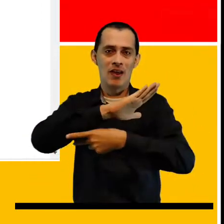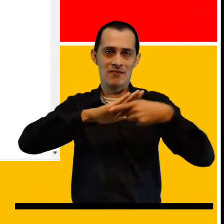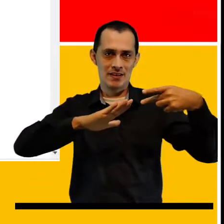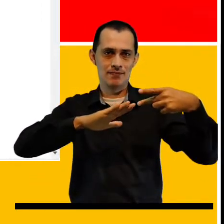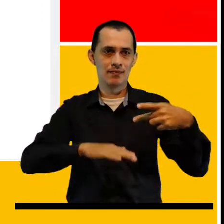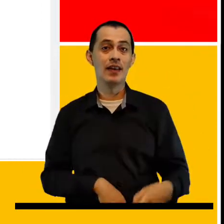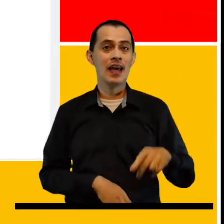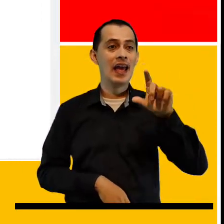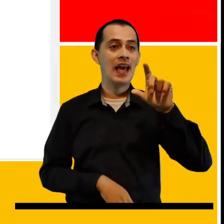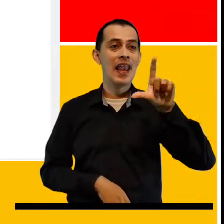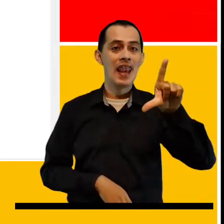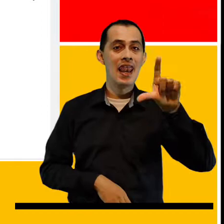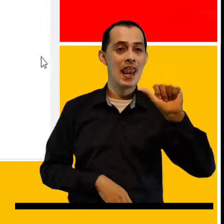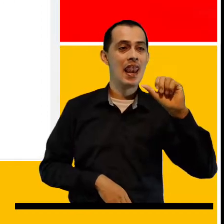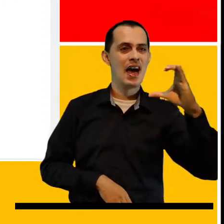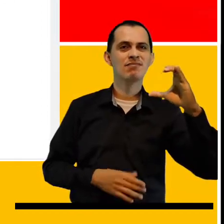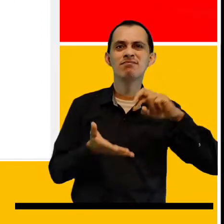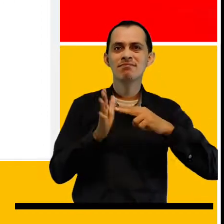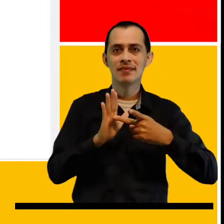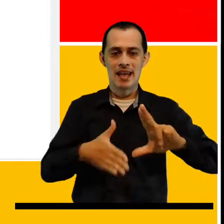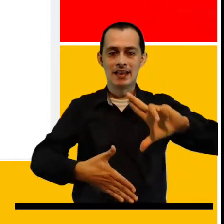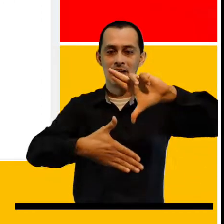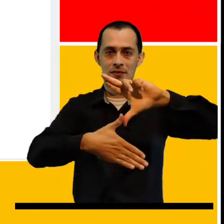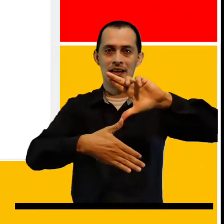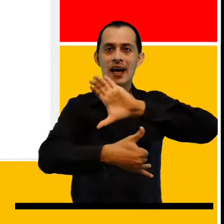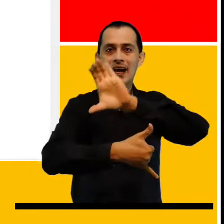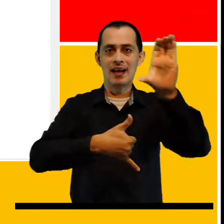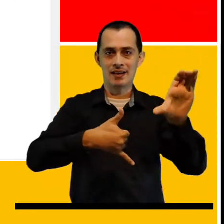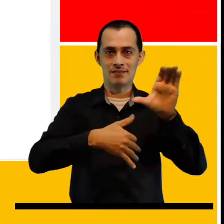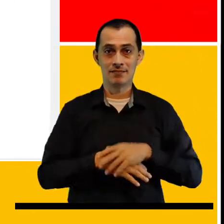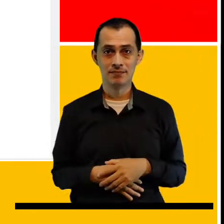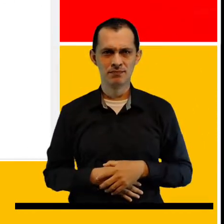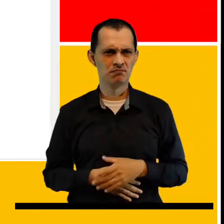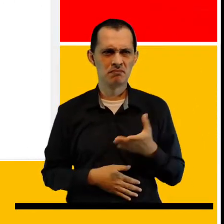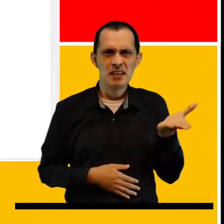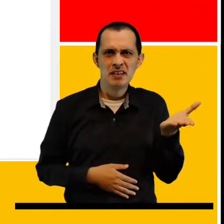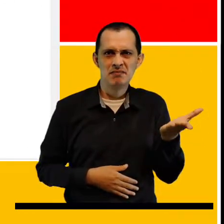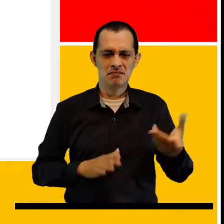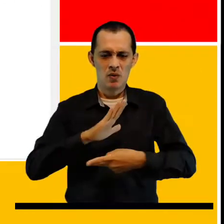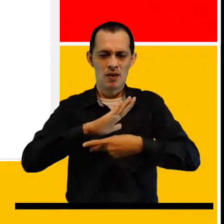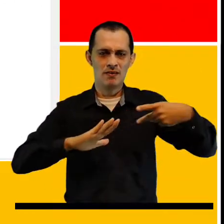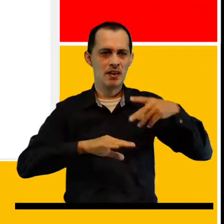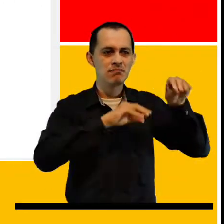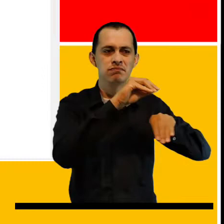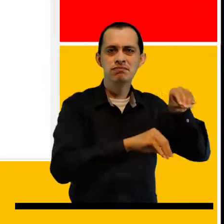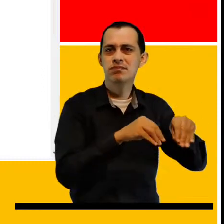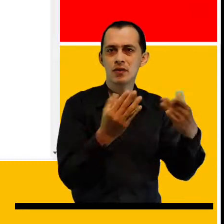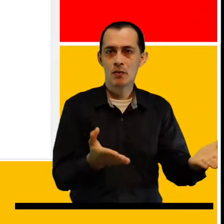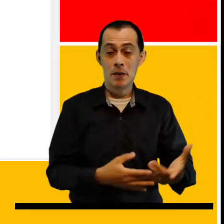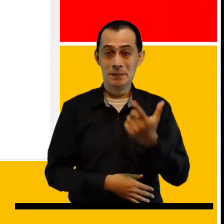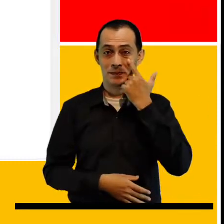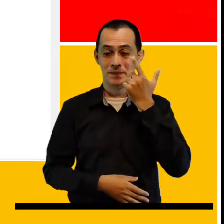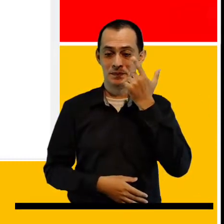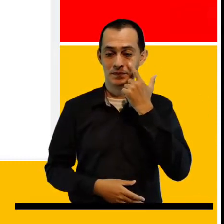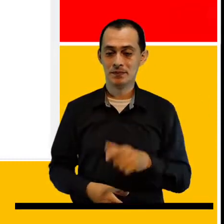¿Cómo crear esta hoja de vida?, para ello nosotros ingresamos colocando las siglas en